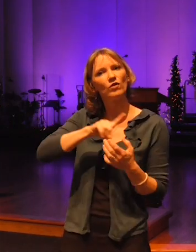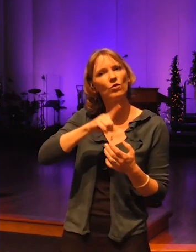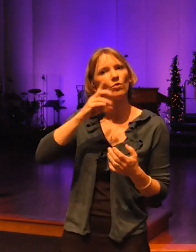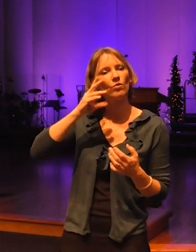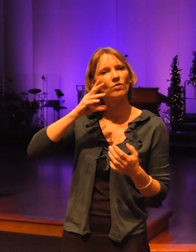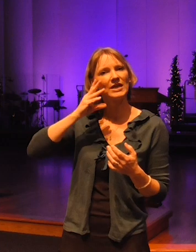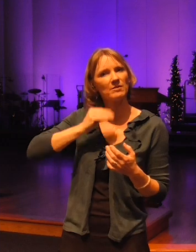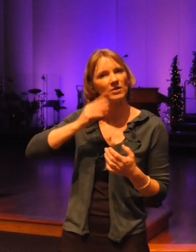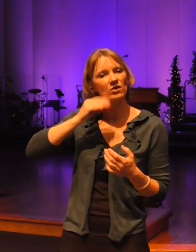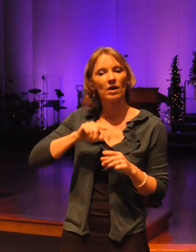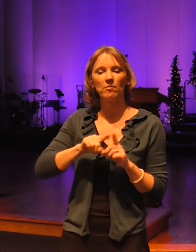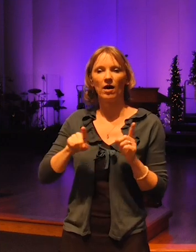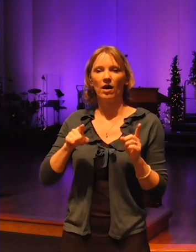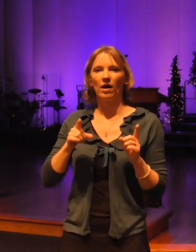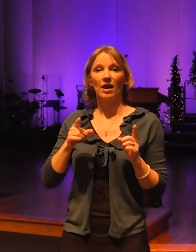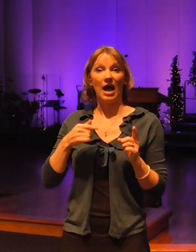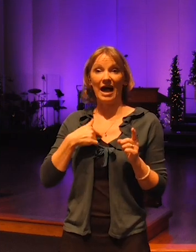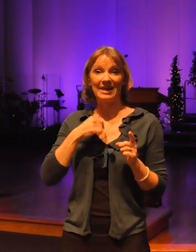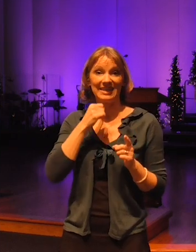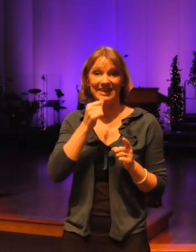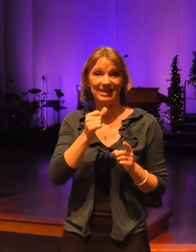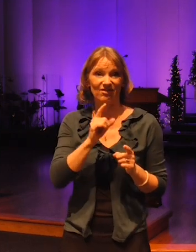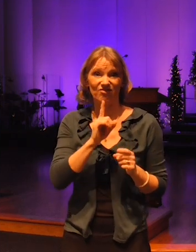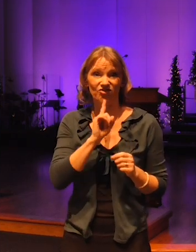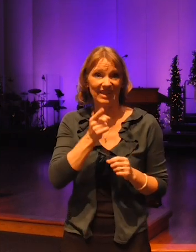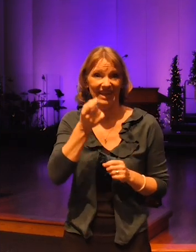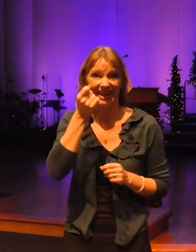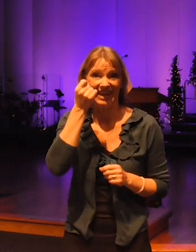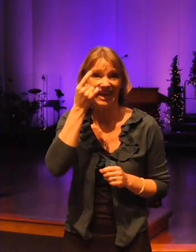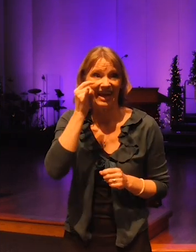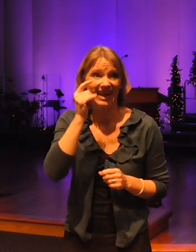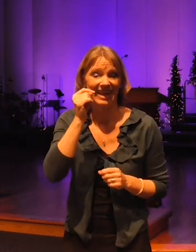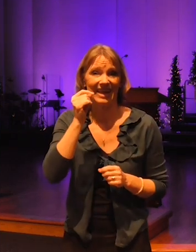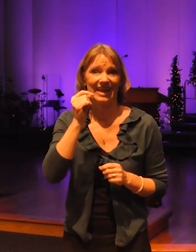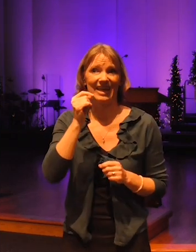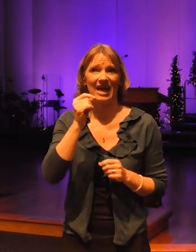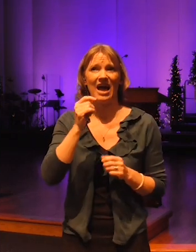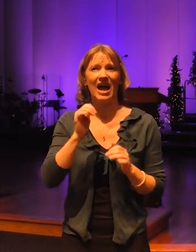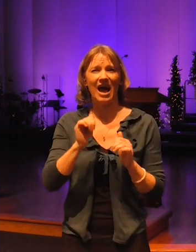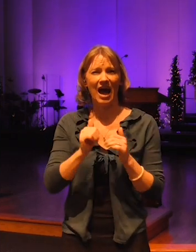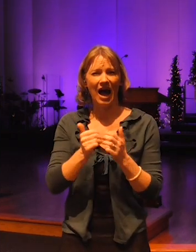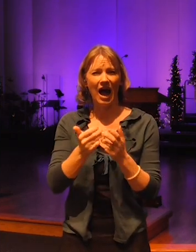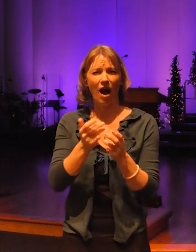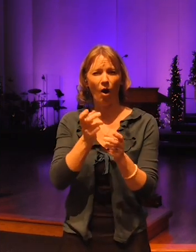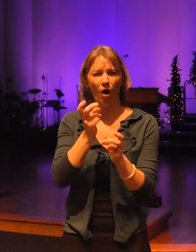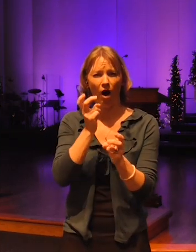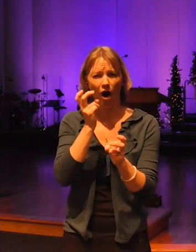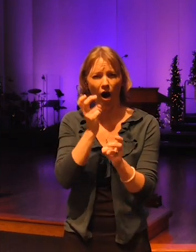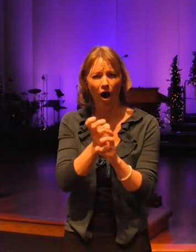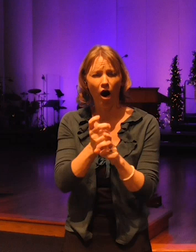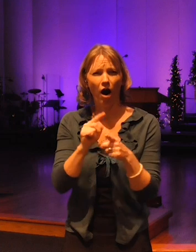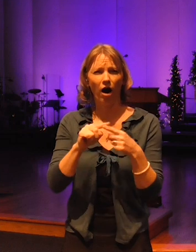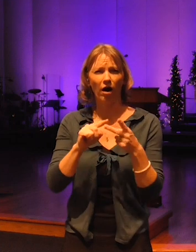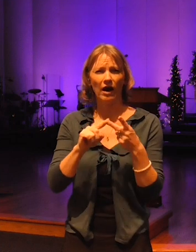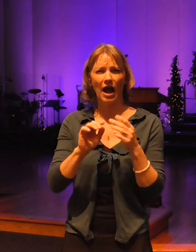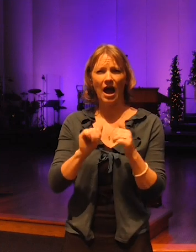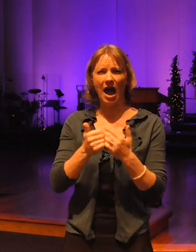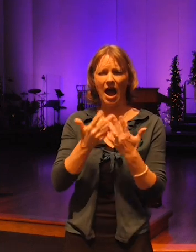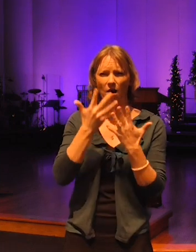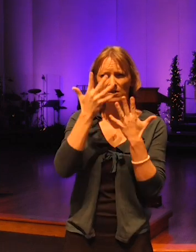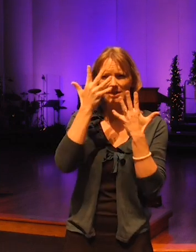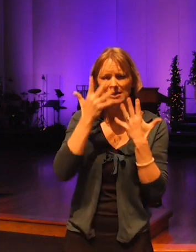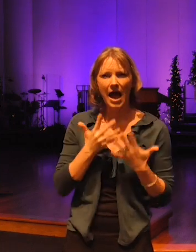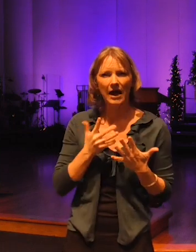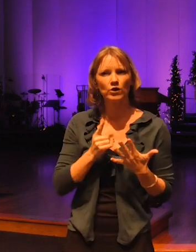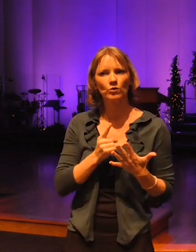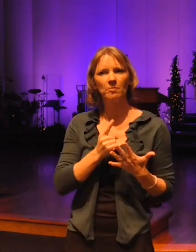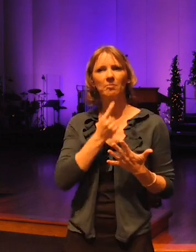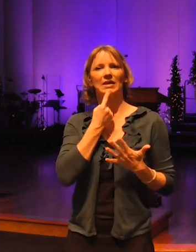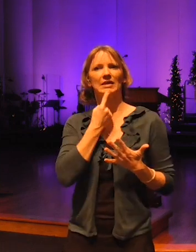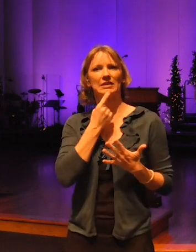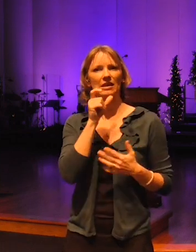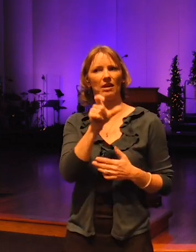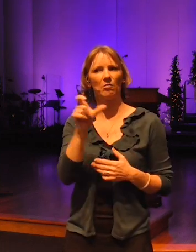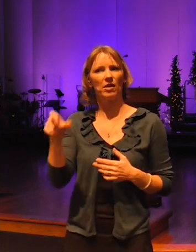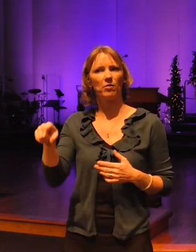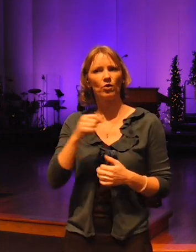entiendo lo difícil que es. A veces es triste extrañar a aquellos que amas, pero qué importante